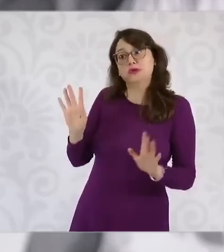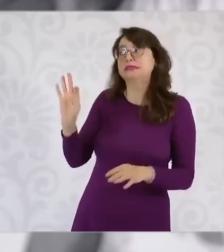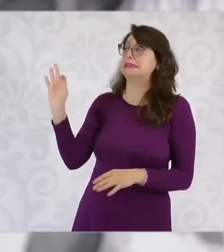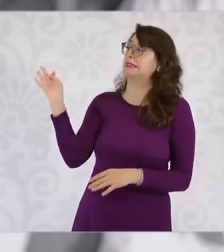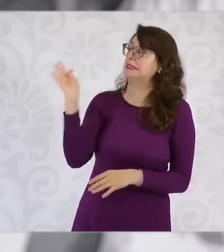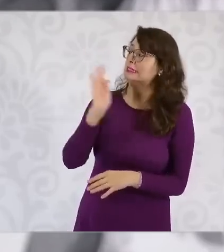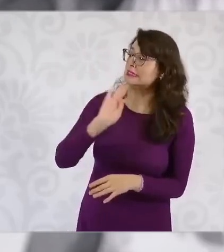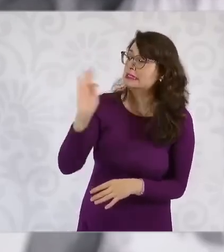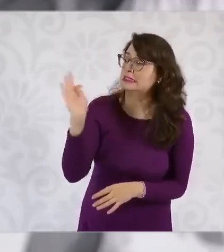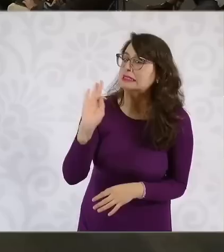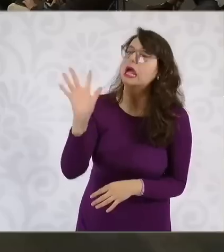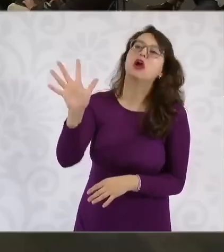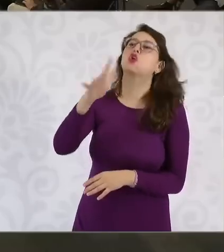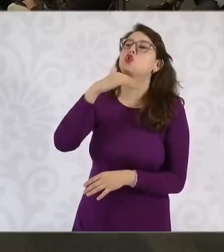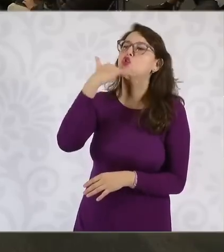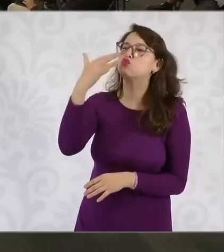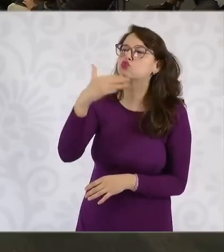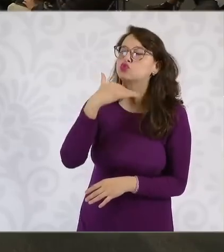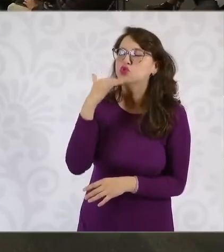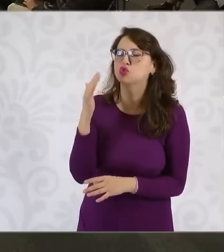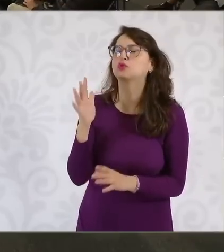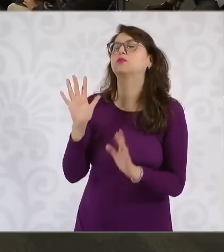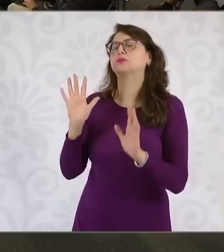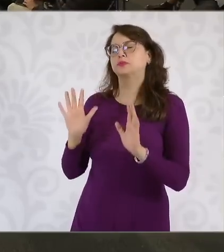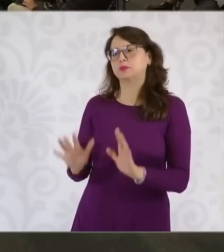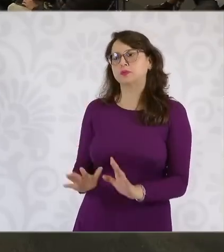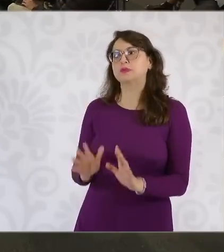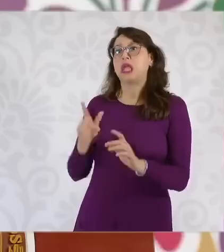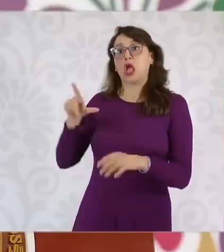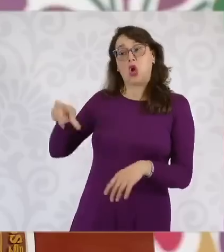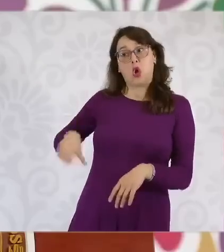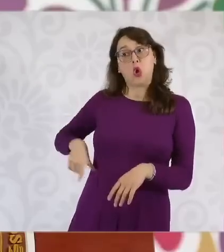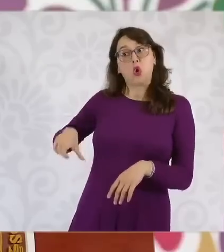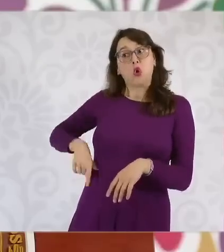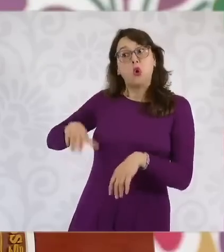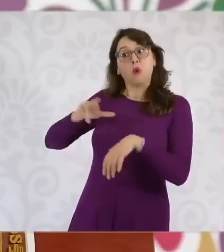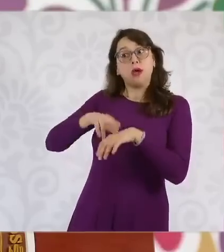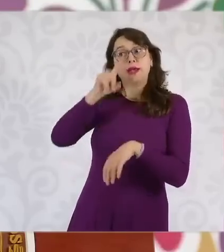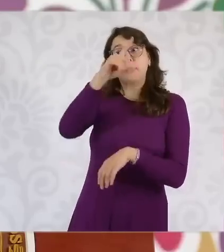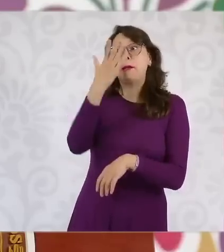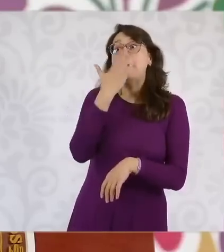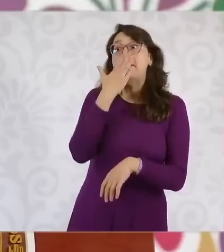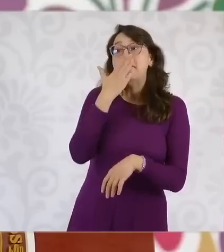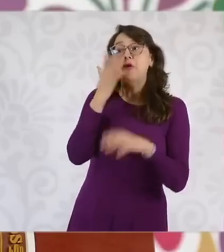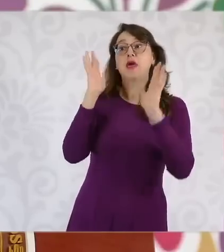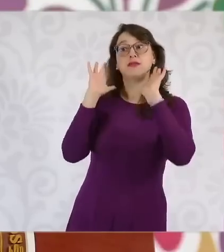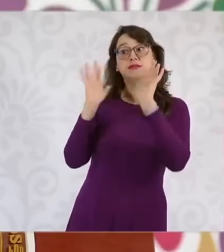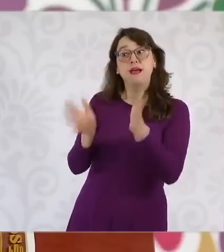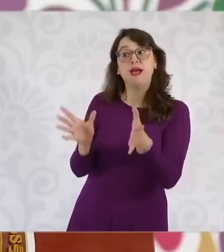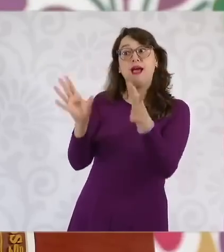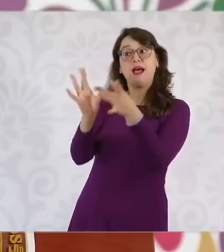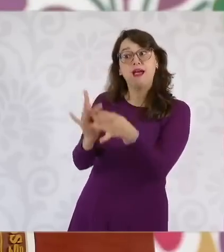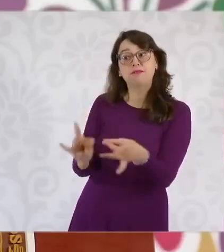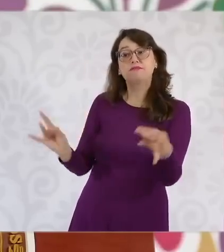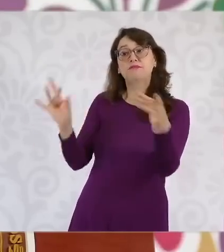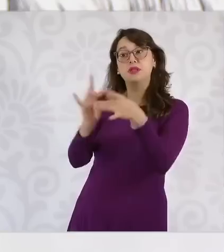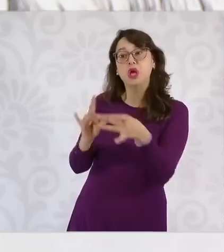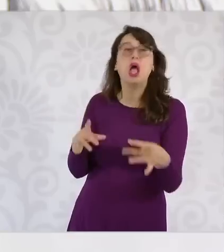corrupción aquí en la mañanera del pueblo que ya aclaró el gobernador de Sonora yo dio su versión